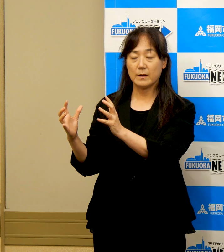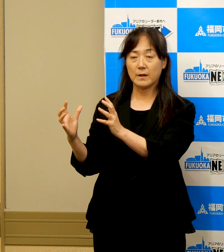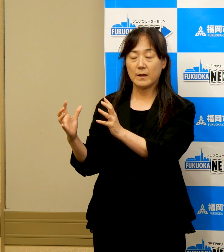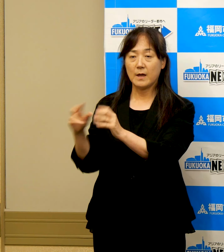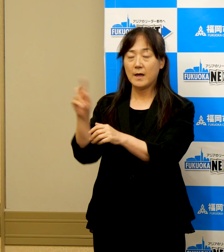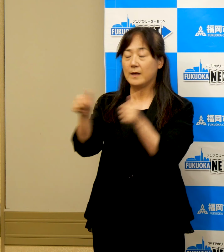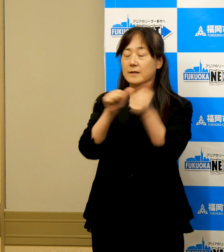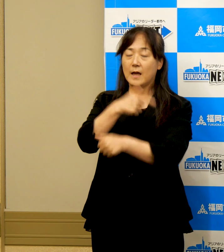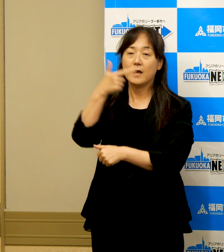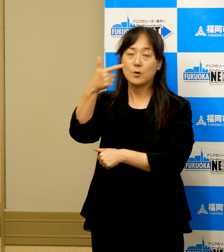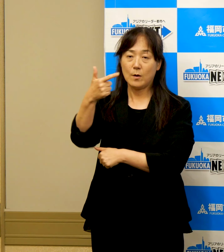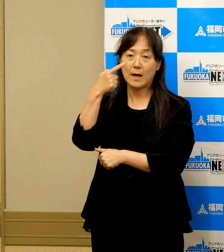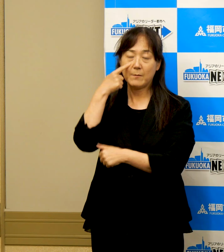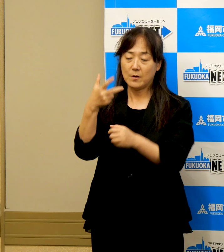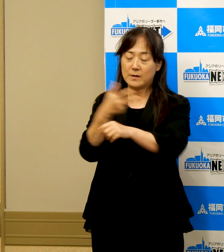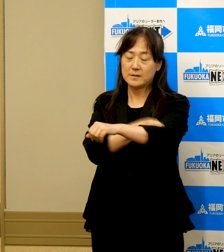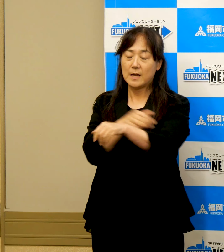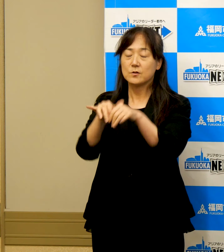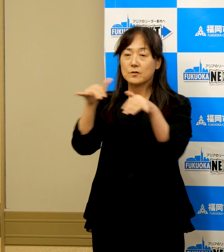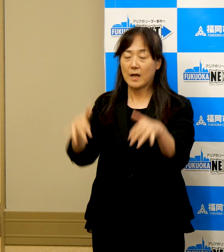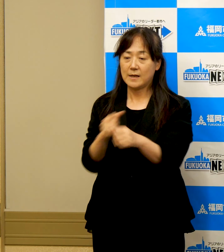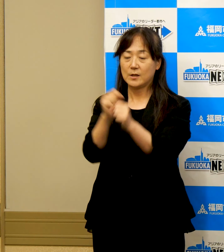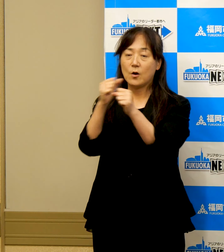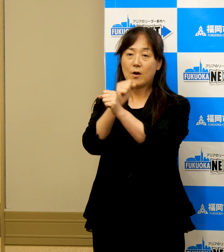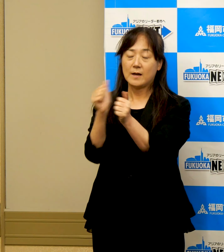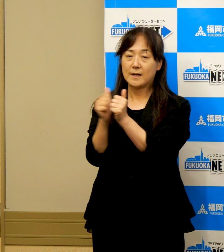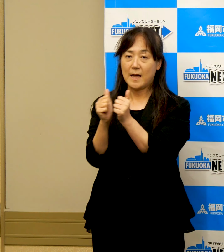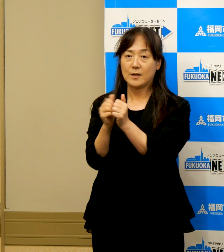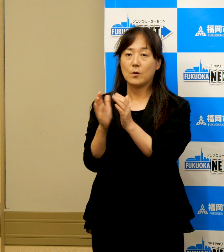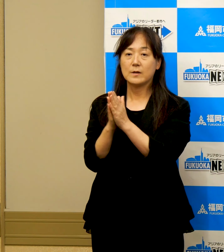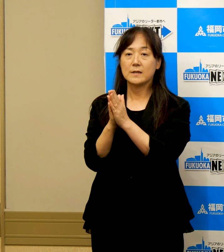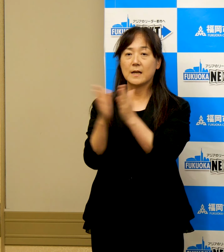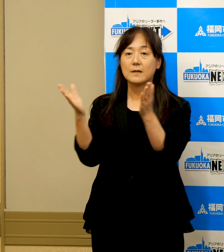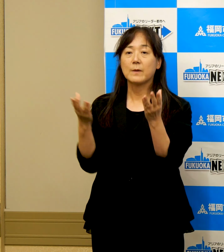第6回の接種体制の 検討会議を開催をいたしました